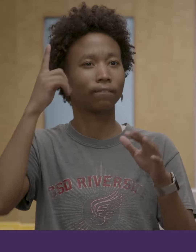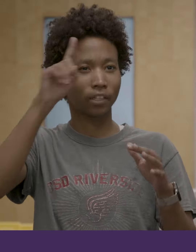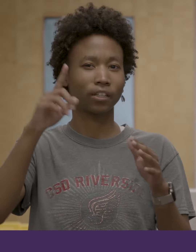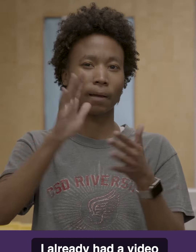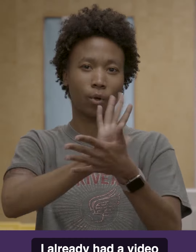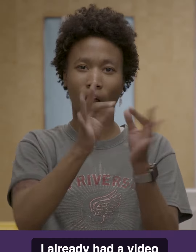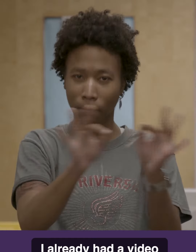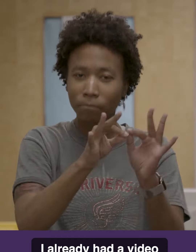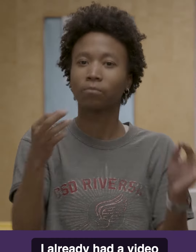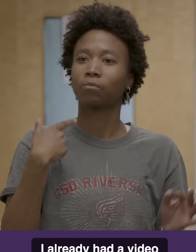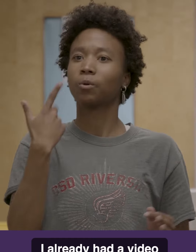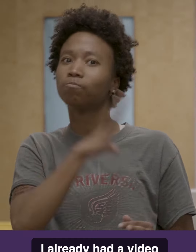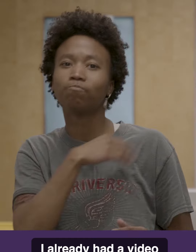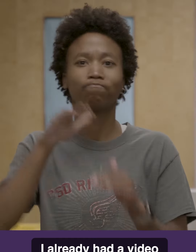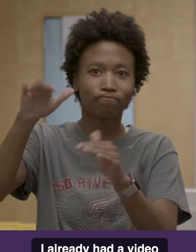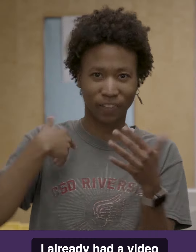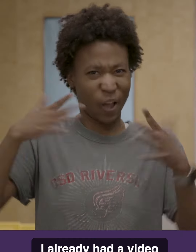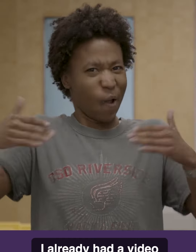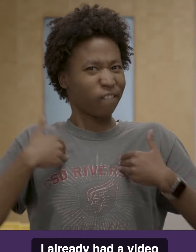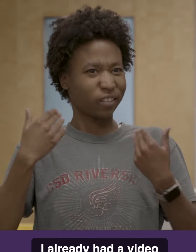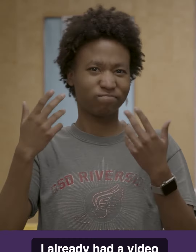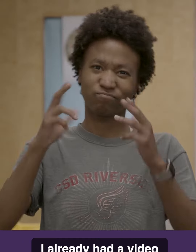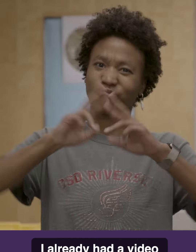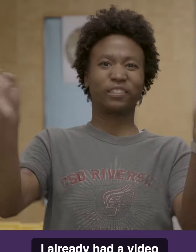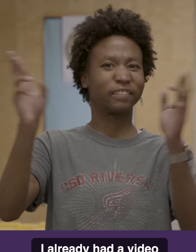Ya tenía un video que podían usar con subtítulos,